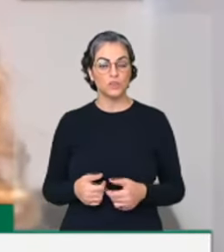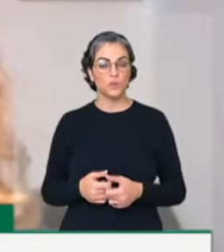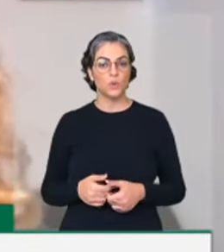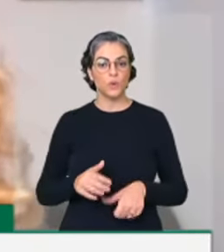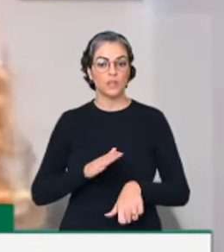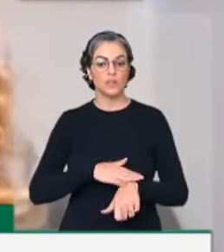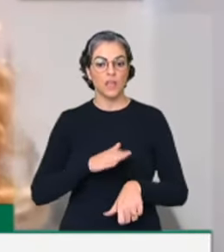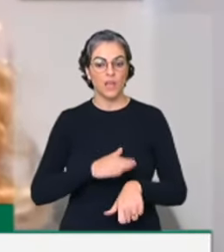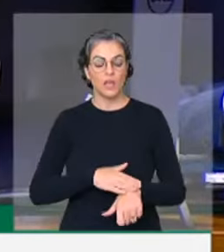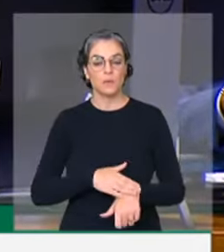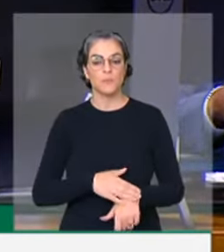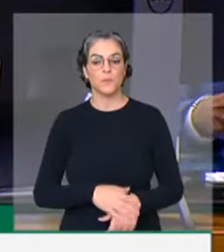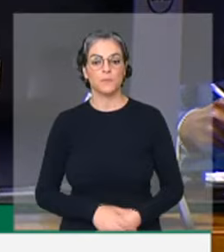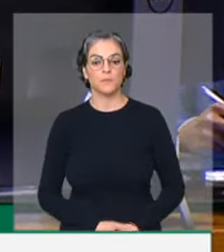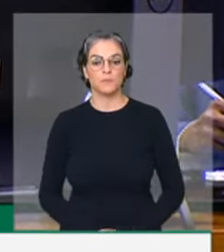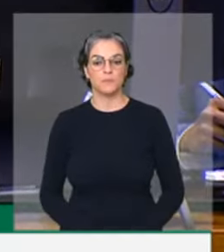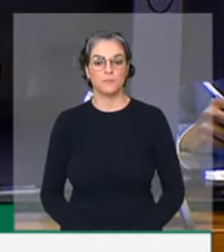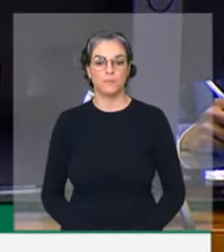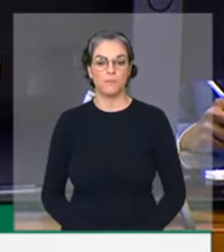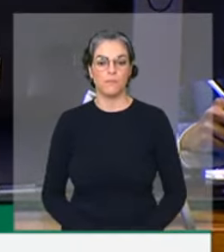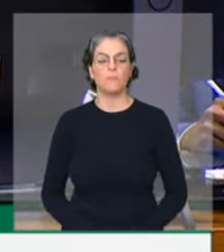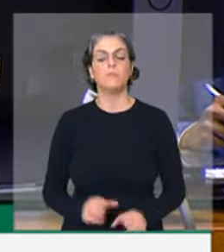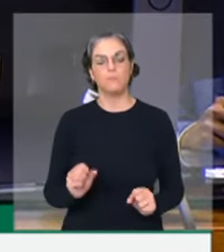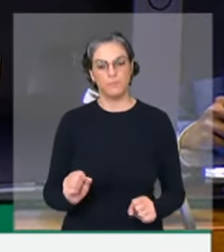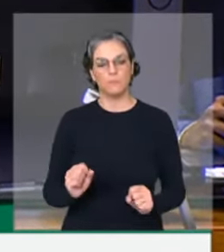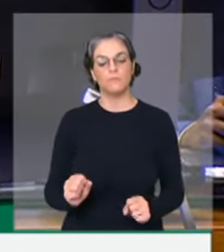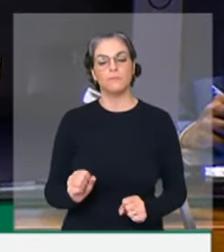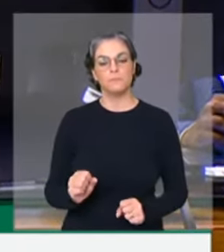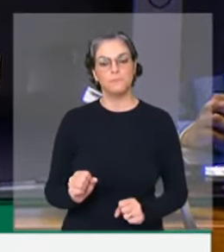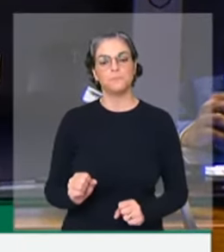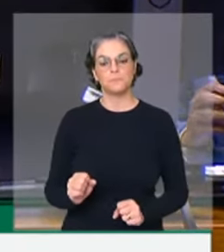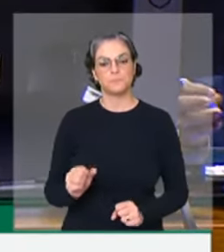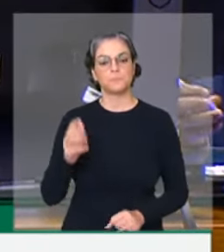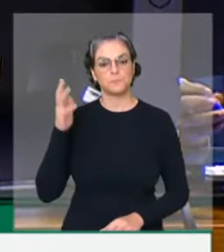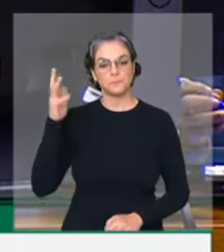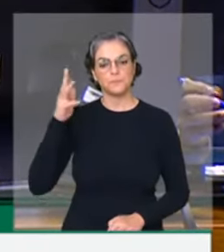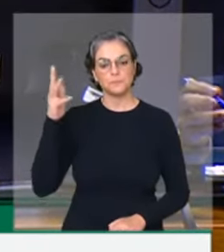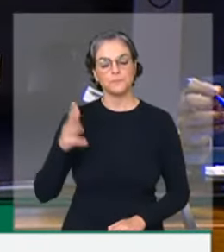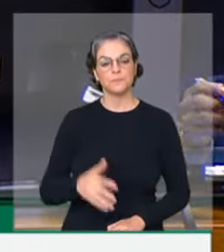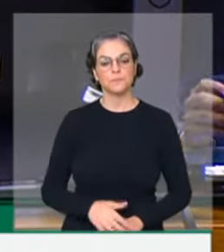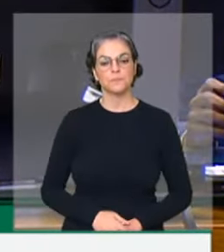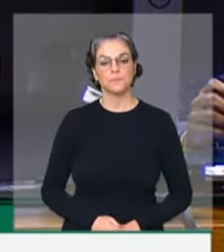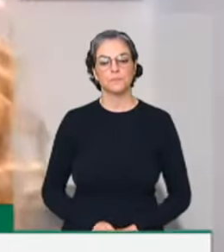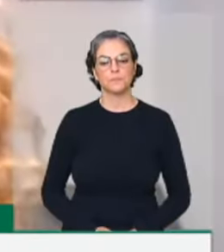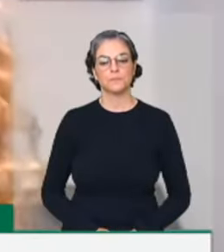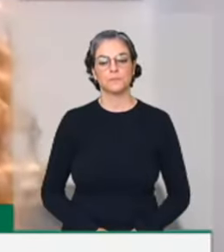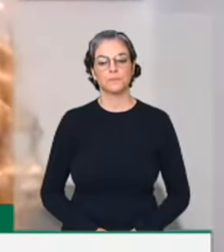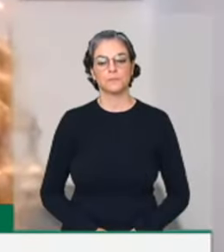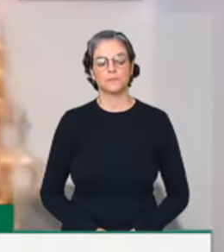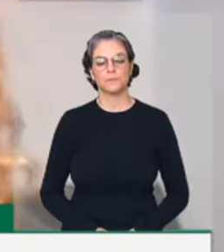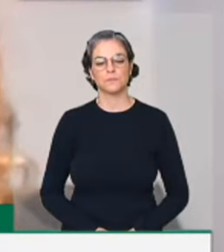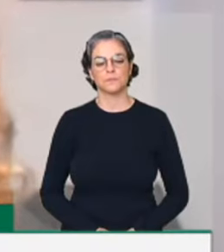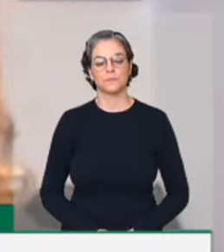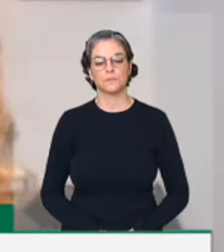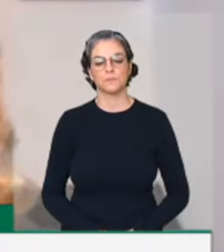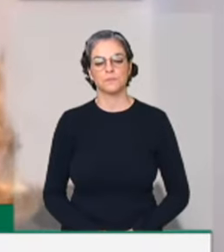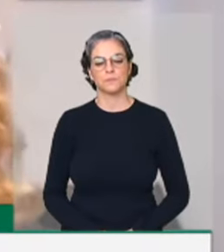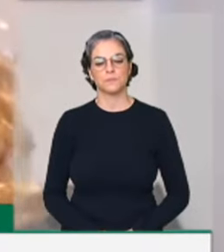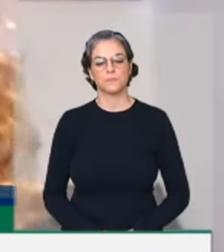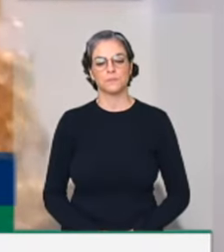FIGUEIREDO. -- [PRESIDENTE]: PELA OPOSIÇÃO, DEPUTADA -- JANDIRA. [DEPUTADA]: PRESIDENTE, É IMPOSSÍVEL PARA QUALQUER UM DE NÓS, NESSE MOMENTO QUE SOMOS DO PCDOB, ENTRARMOS NESTE